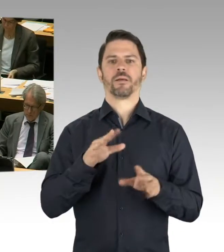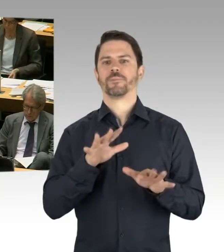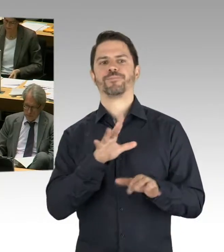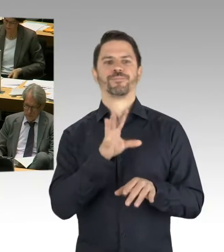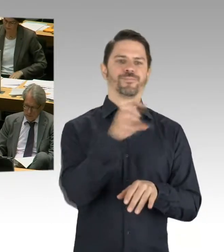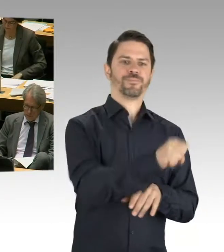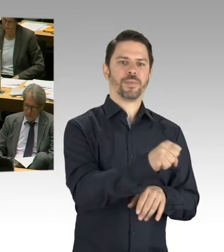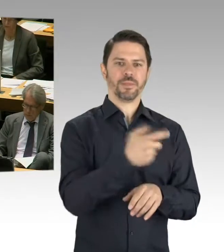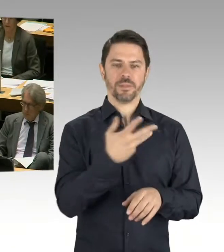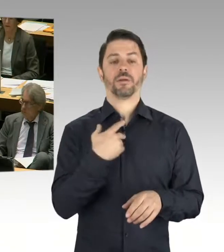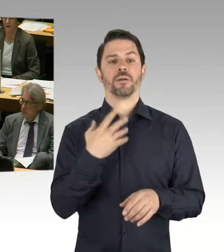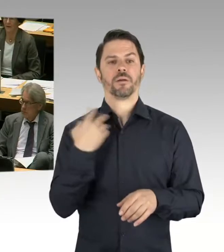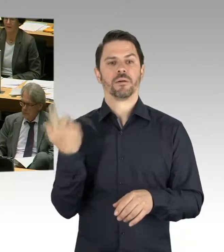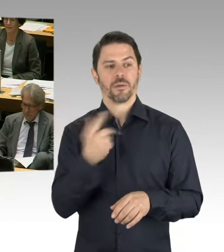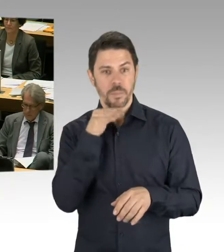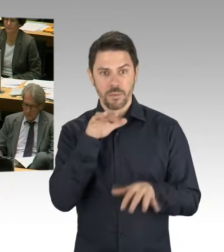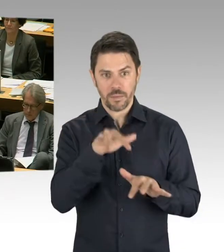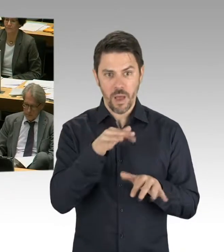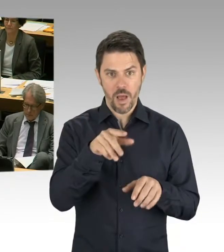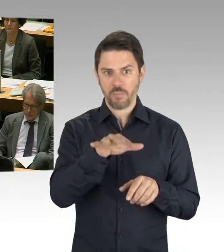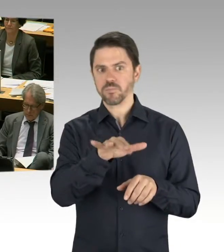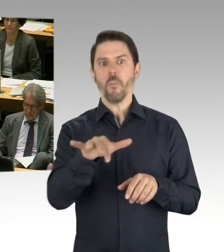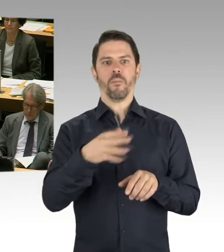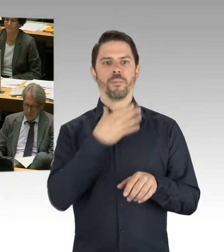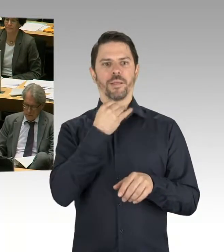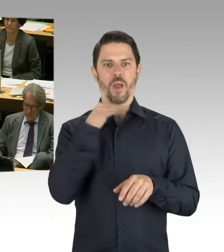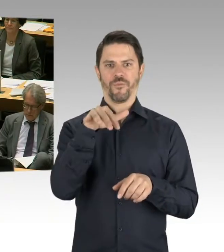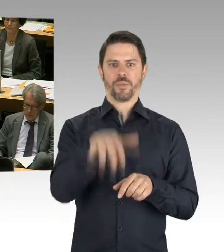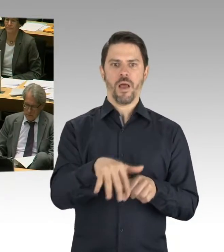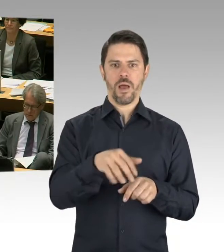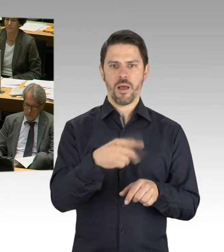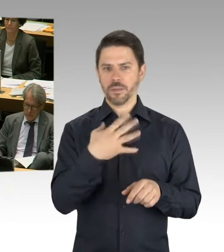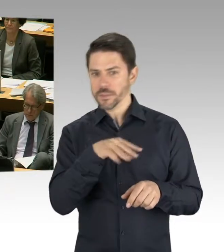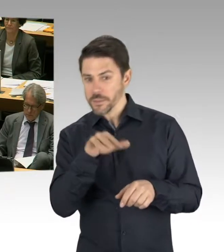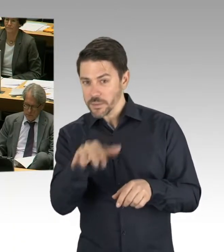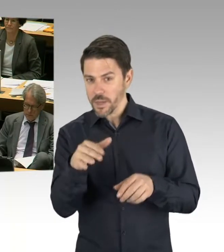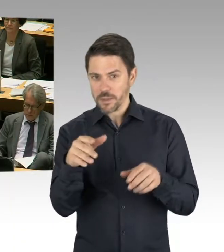und ein ganz konkretes Beispiel ist auch an einem Standort,